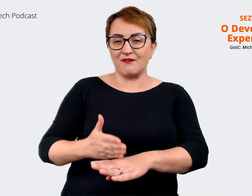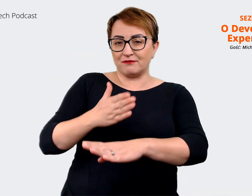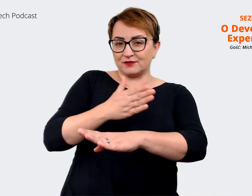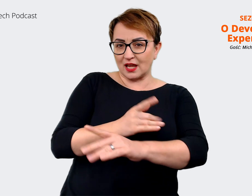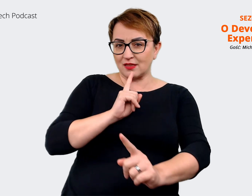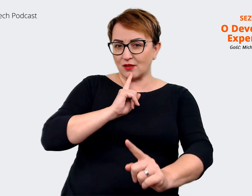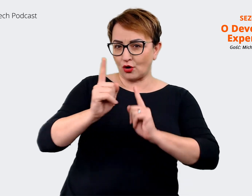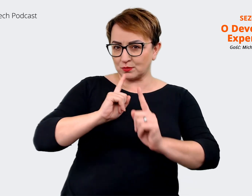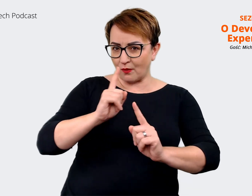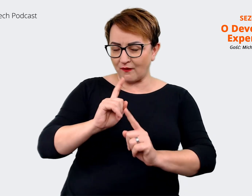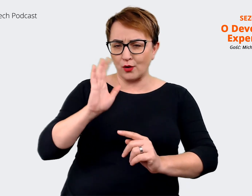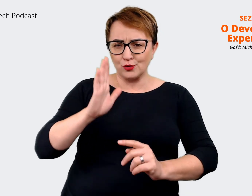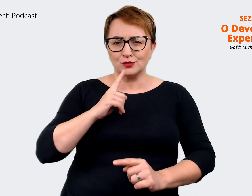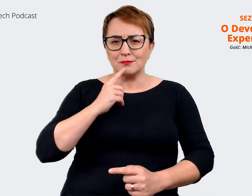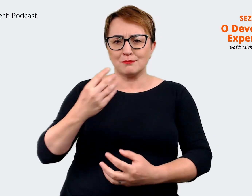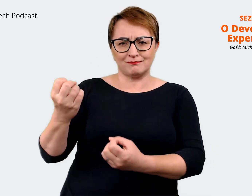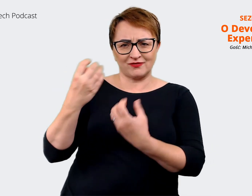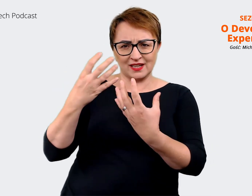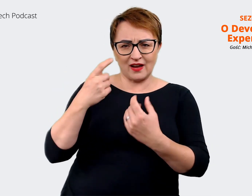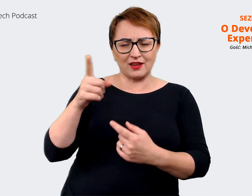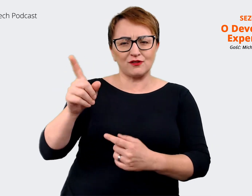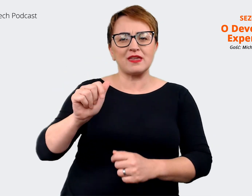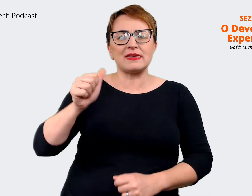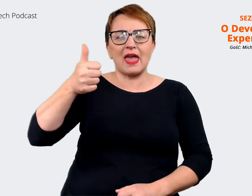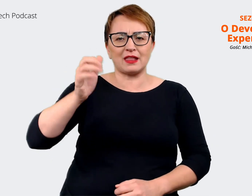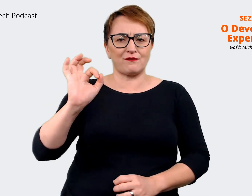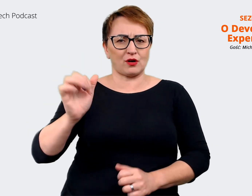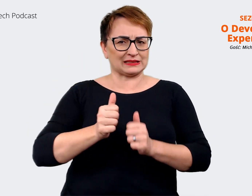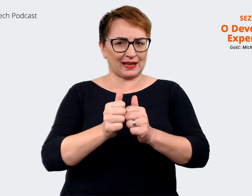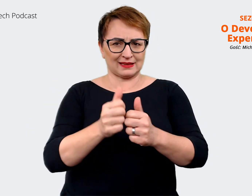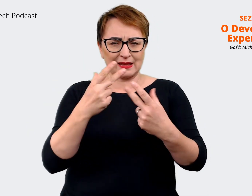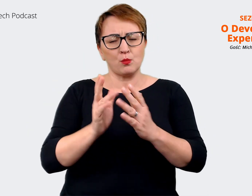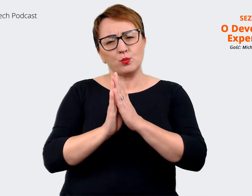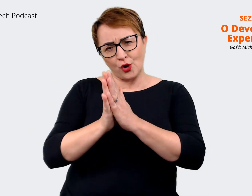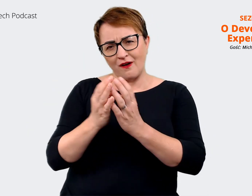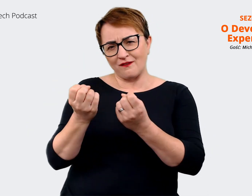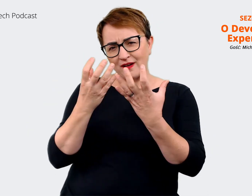to już ustaliliśmy, że to nie jest Twoja jedyna rola, więc prośba tutaj o lekkie wyjaśnienie,